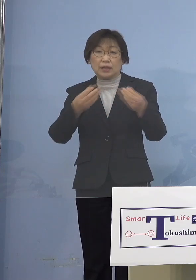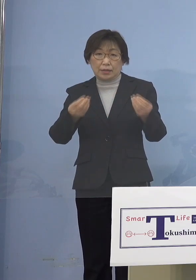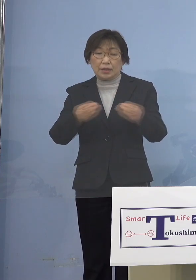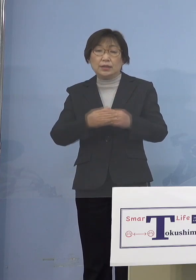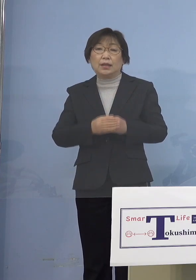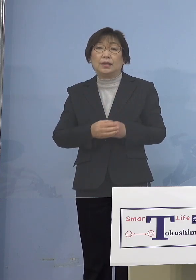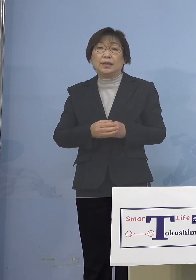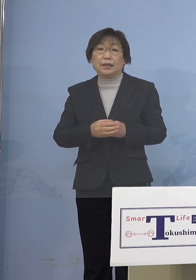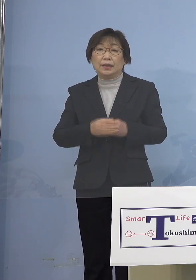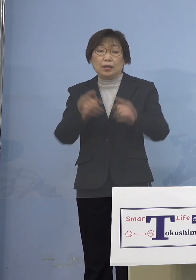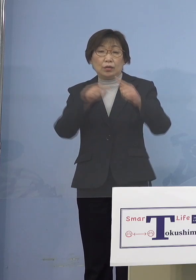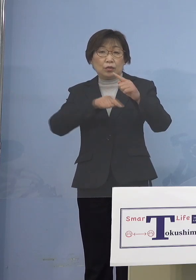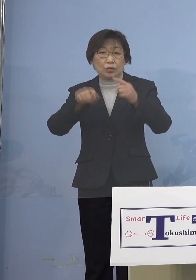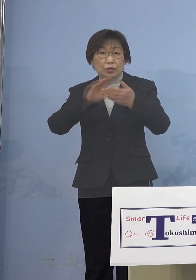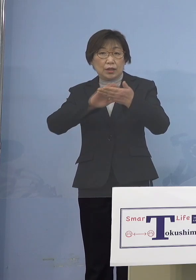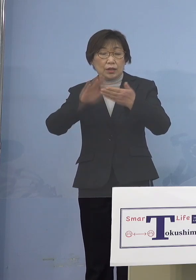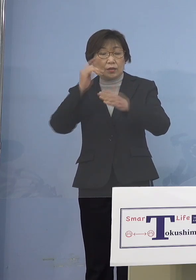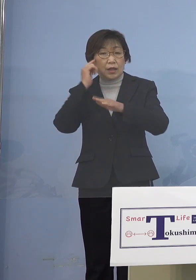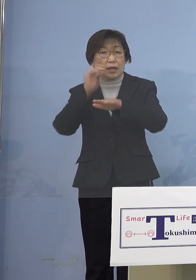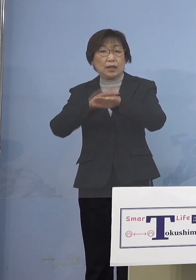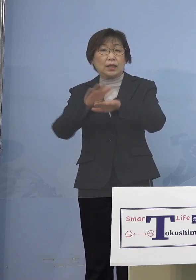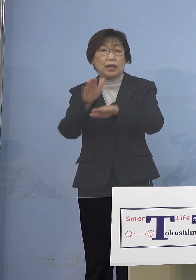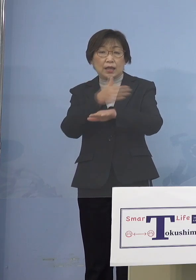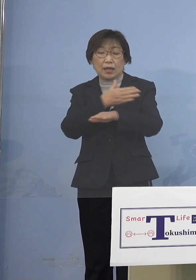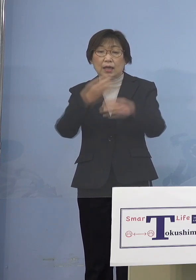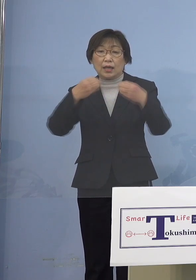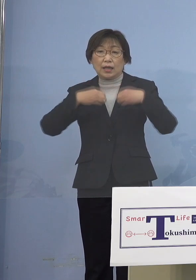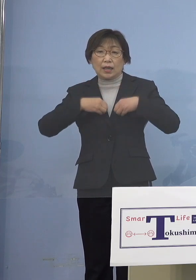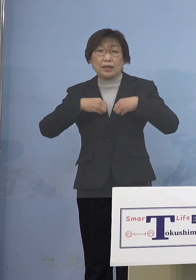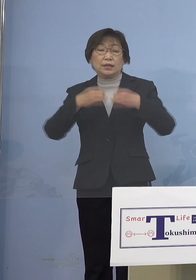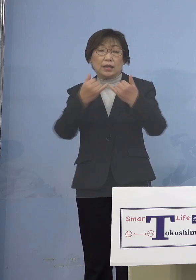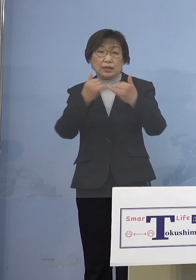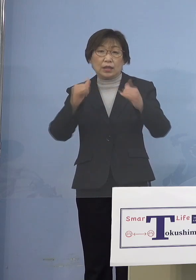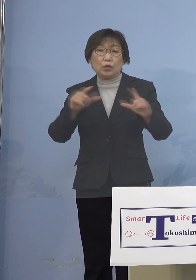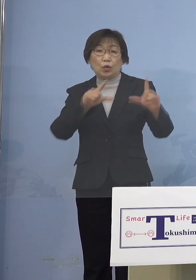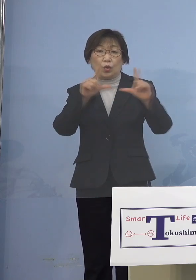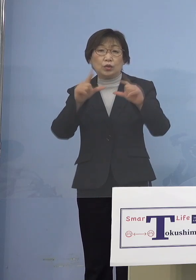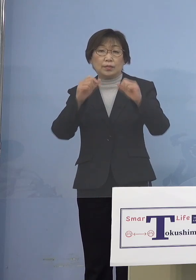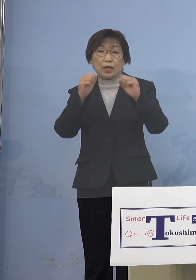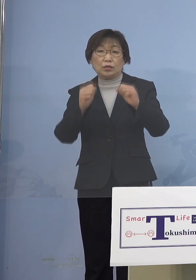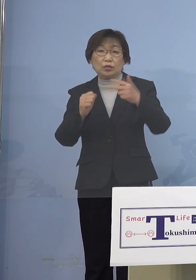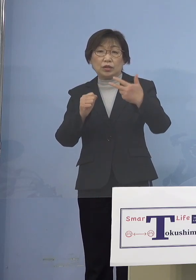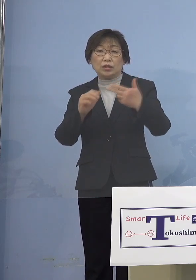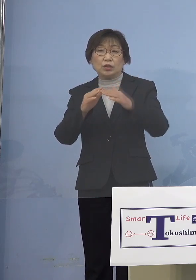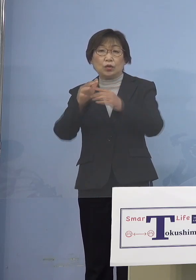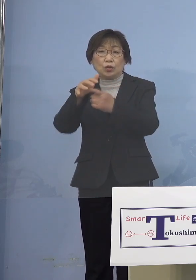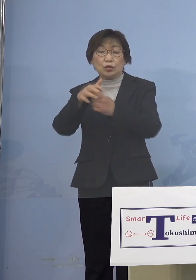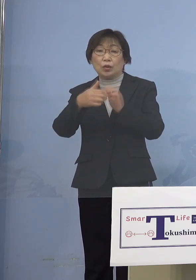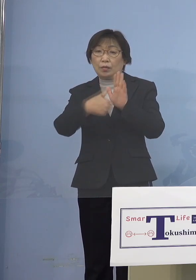公衆衛生上の観点から感染された方が お住まいの市町村名及び都道府県名の